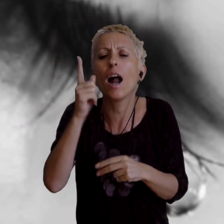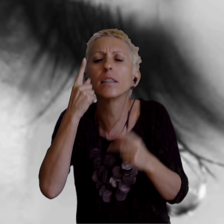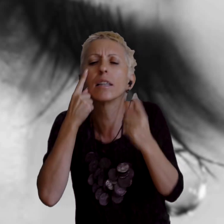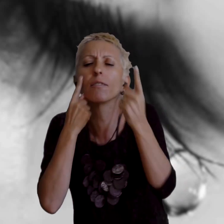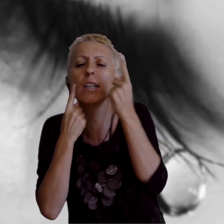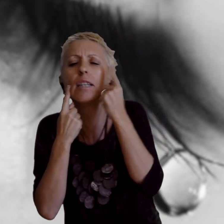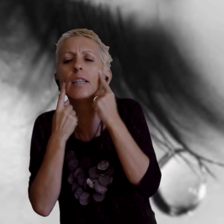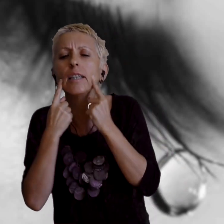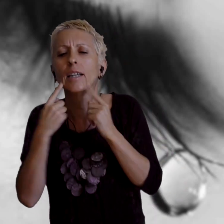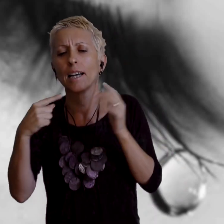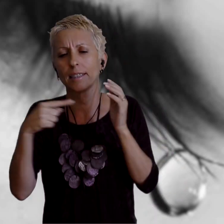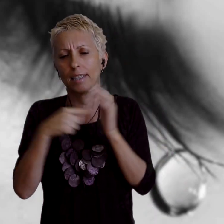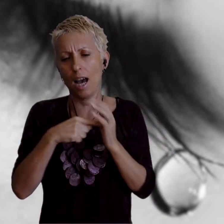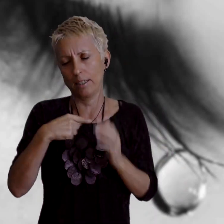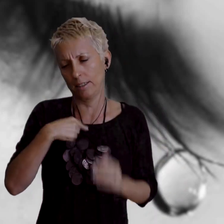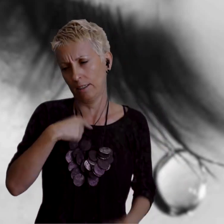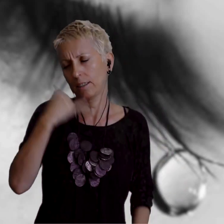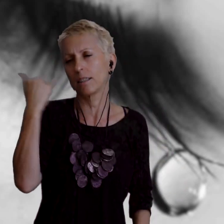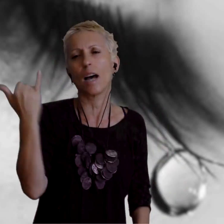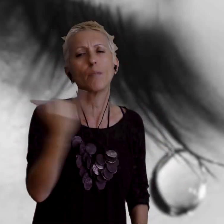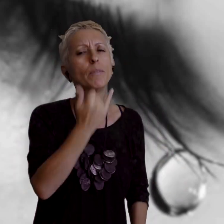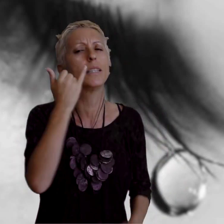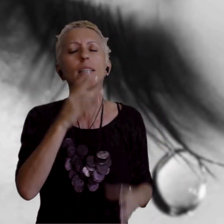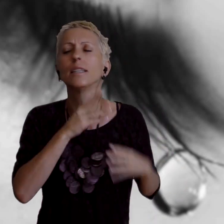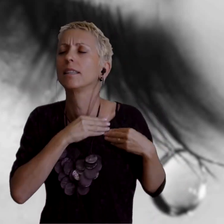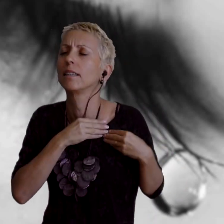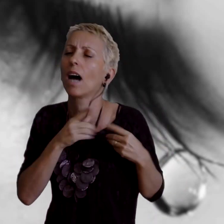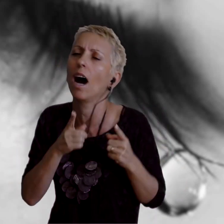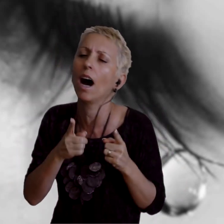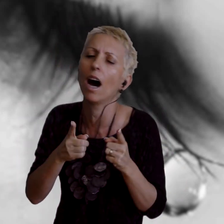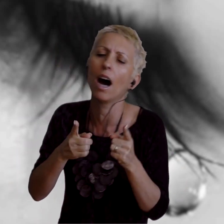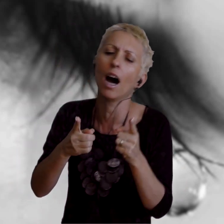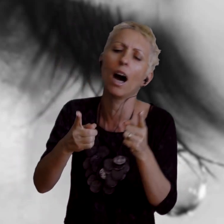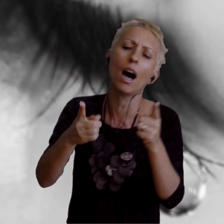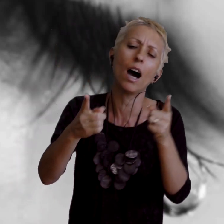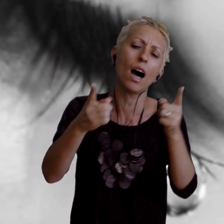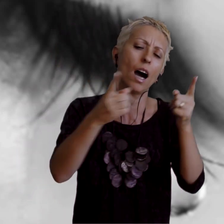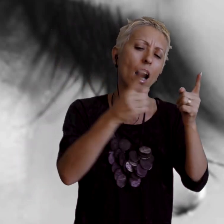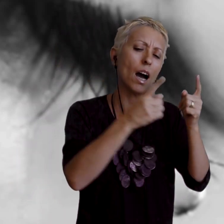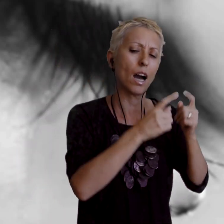אל תבכי כי אני תמיד איתך